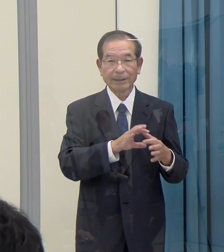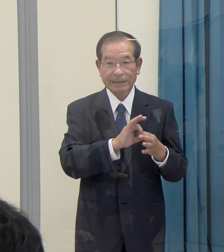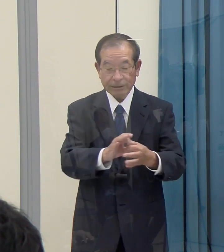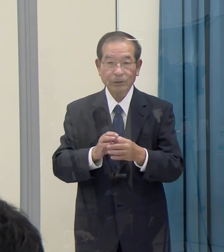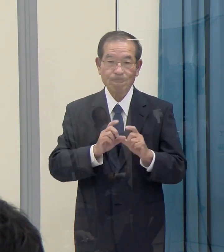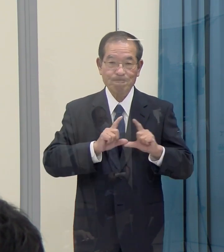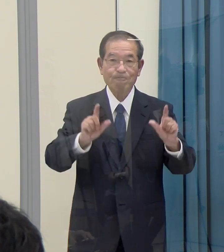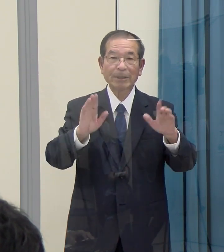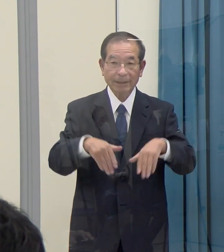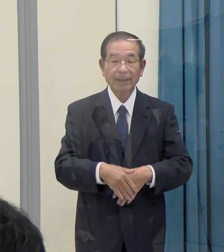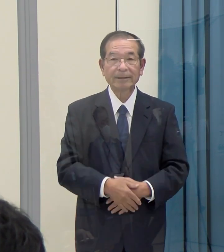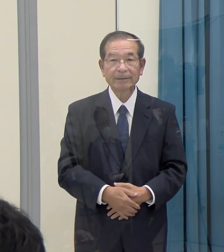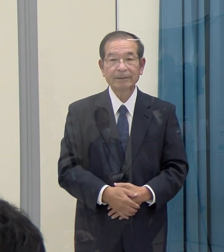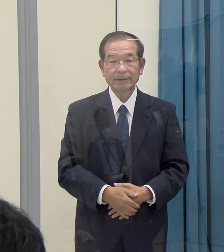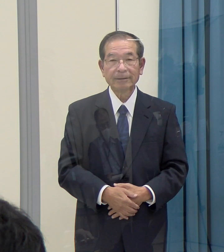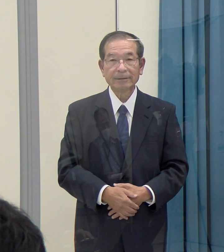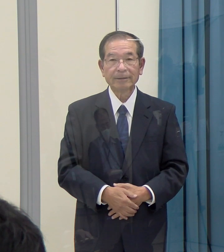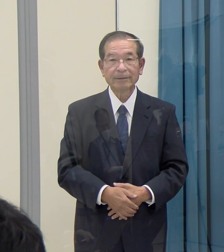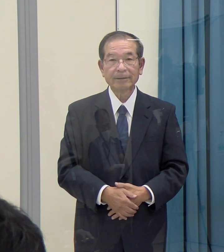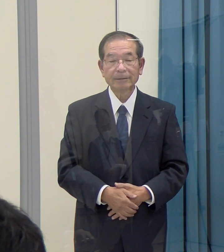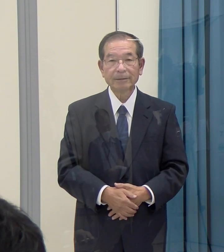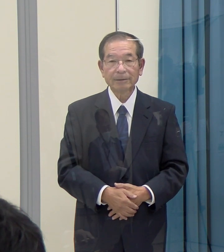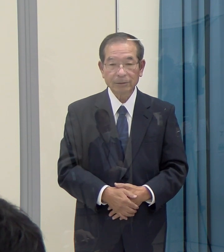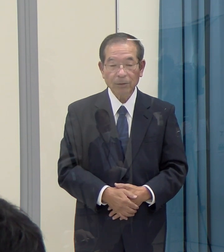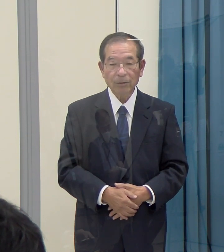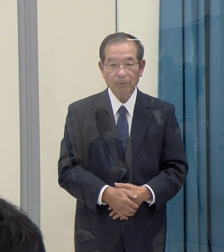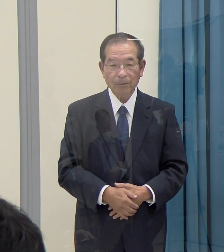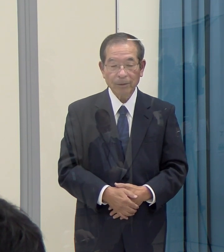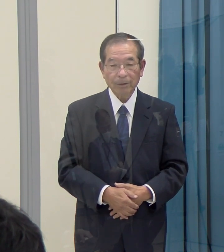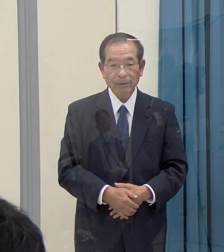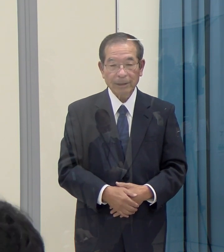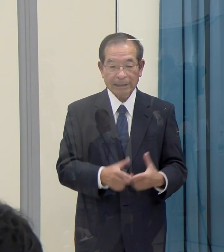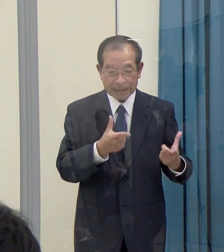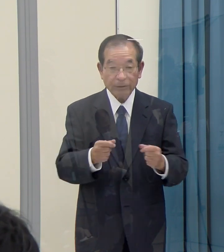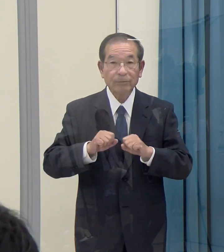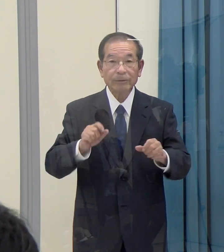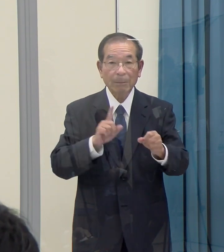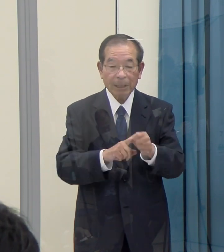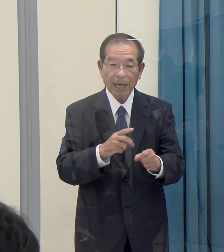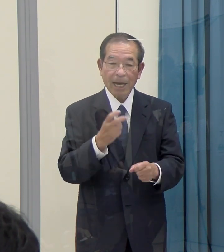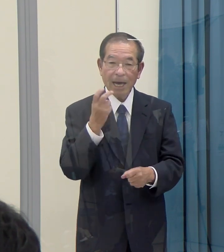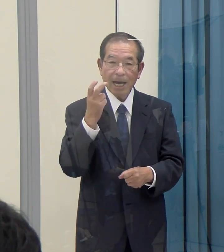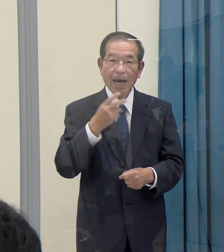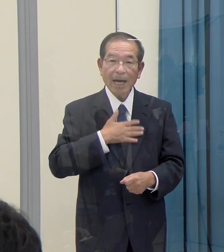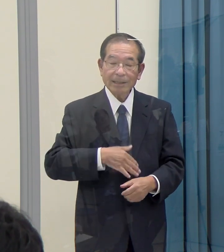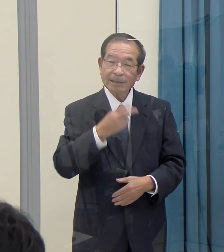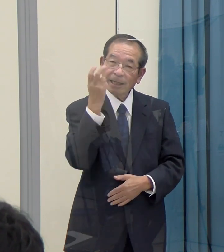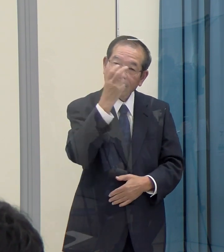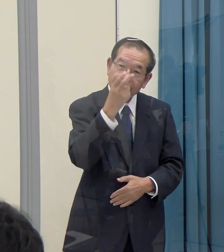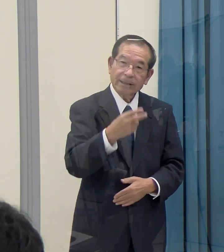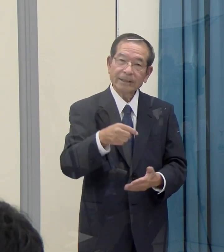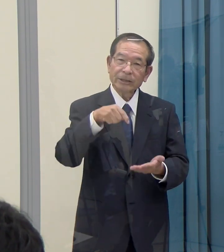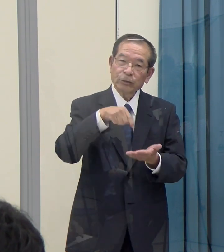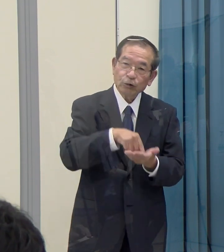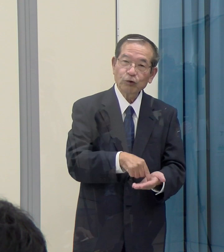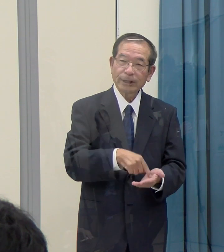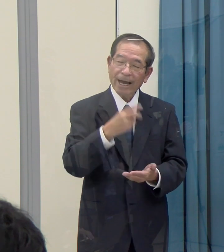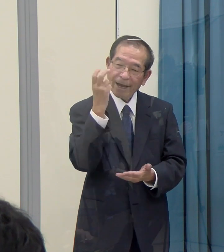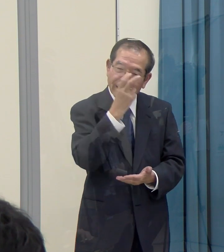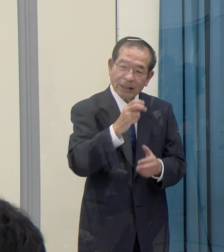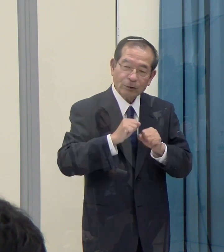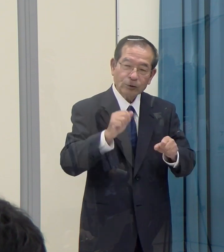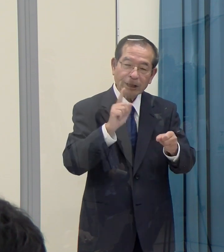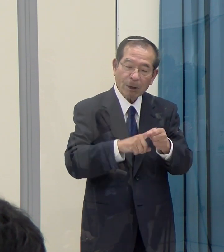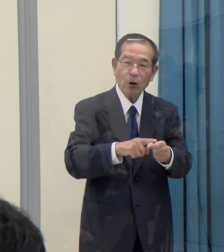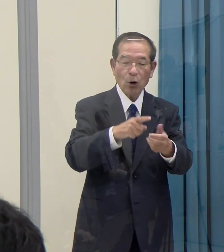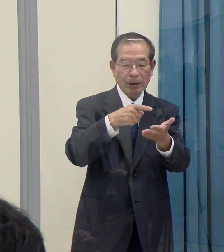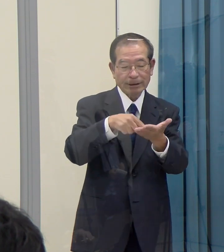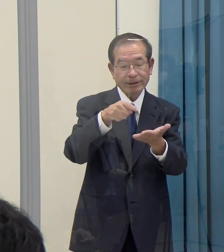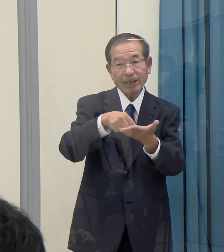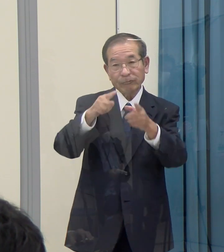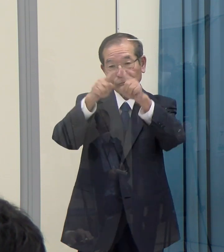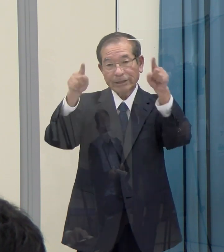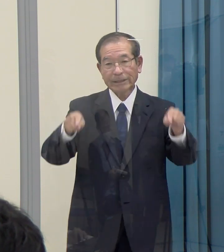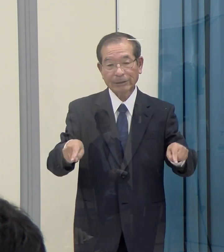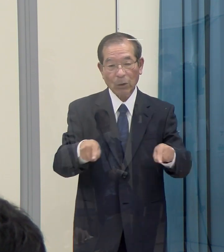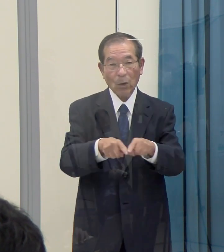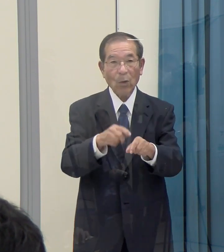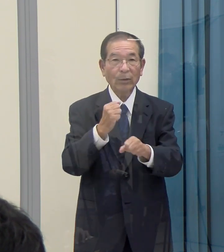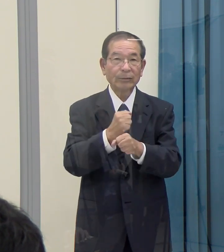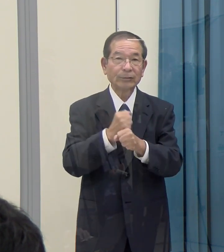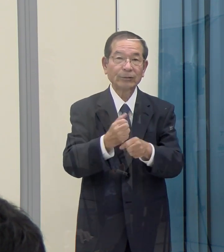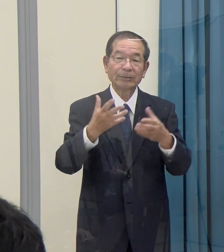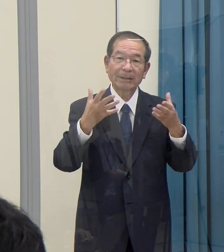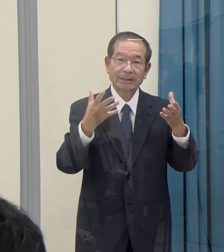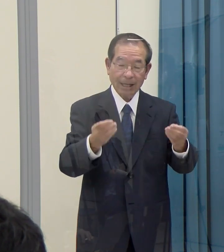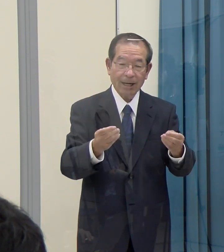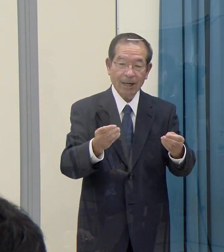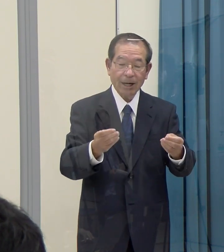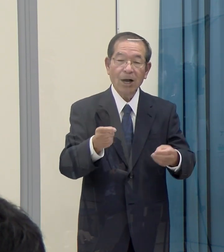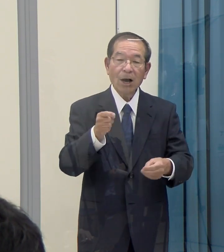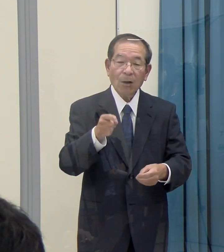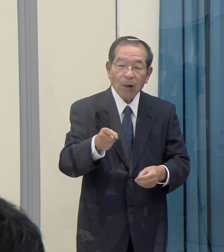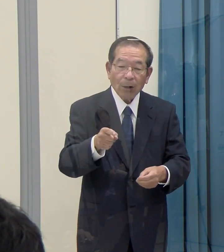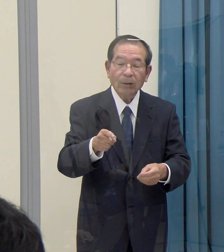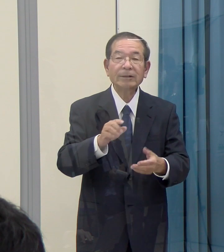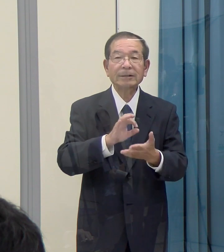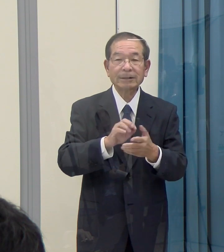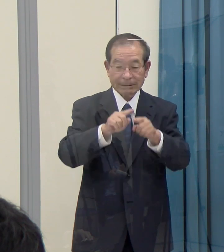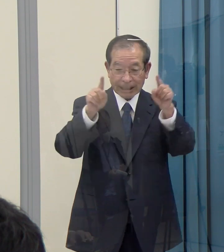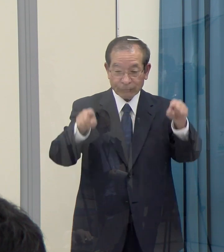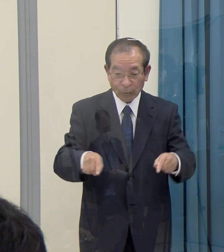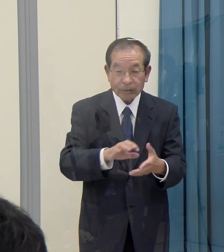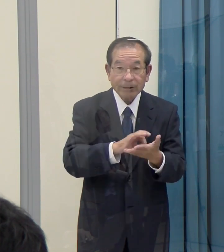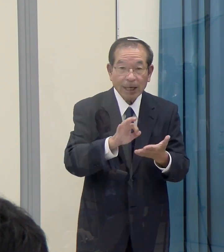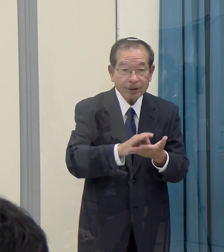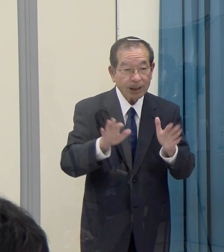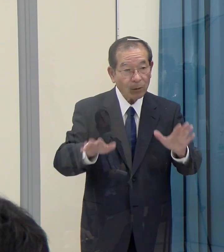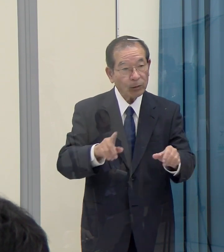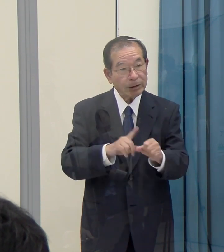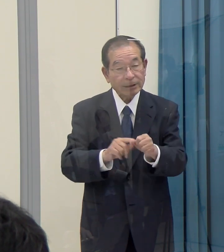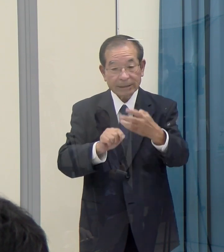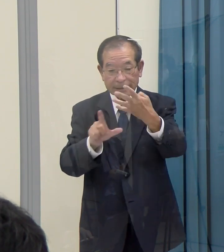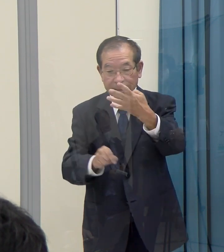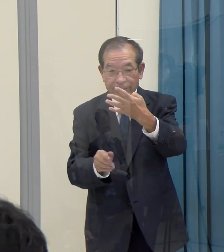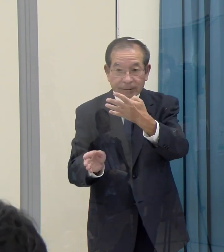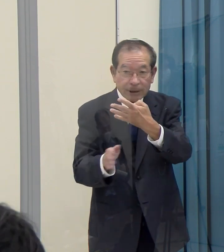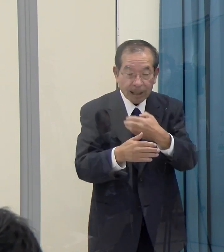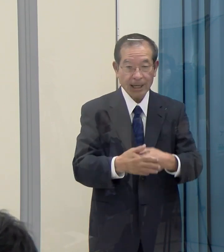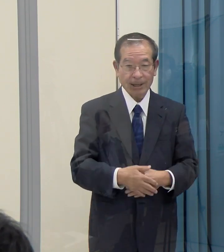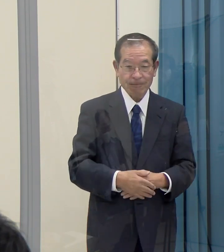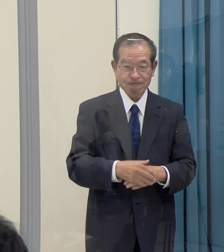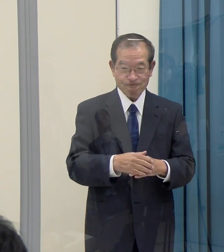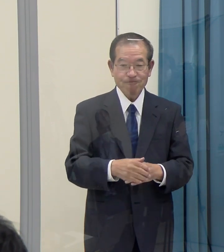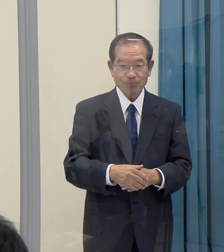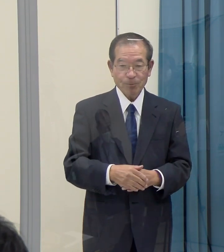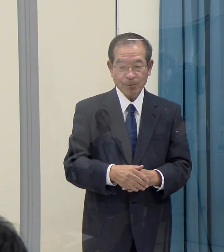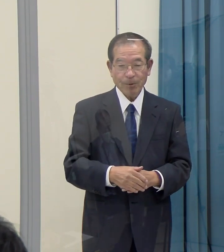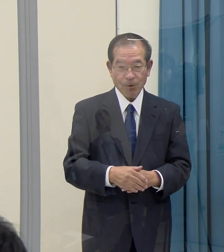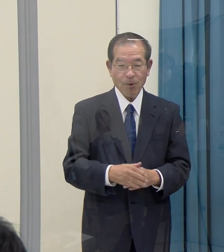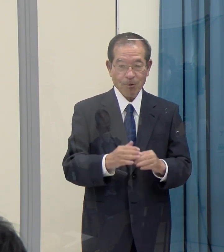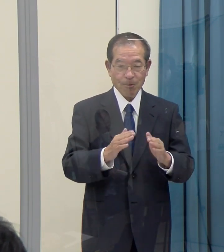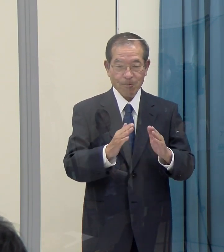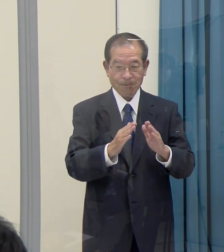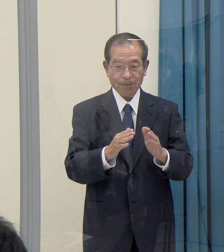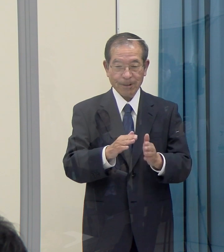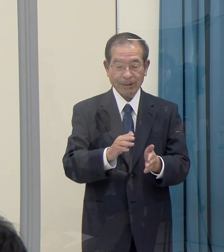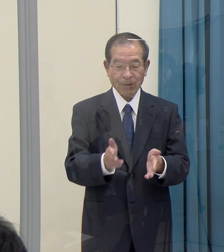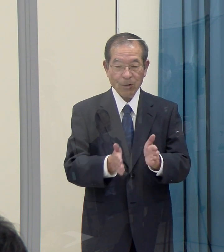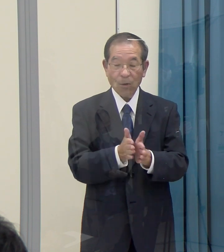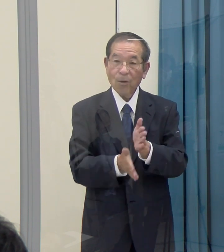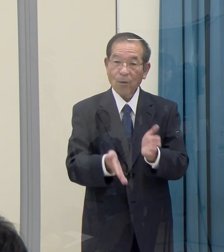そして、この徹底のために、安全管理重点確認監査を行うためのチェックシートを作りました。これを用いて、今年度から監査を実施しているところです。